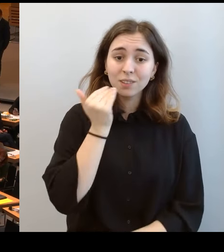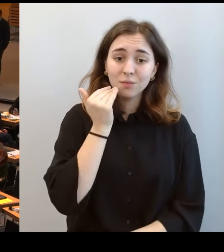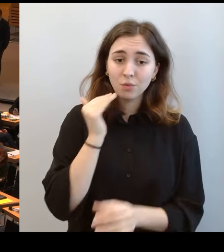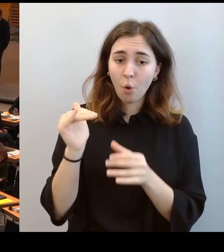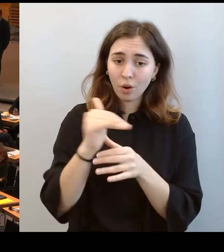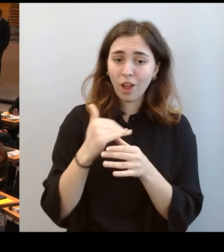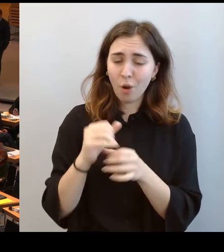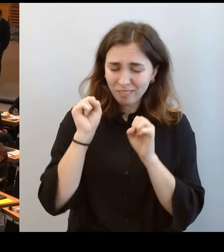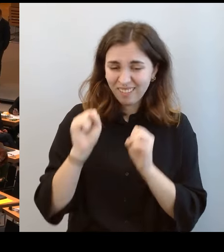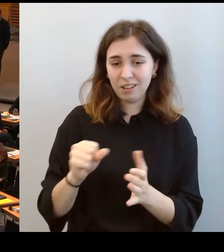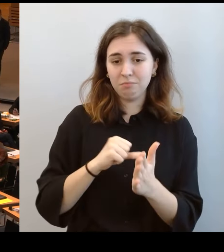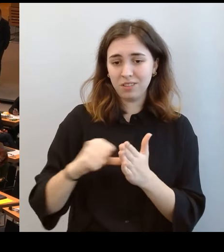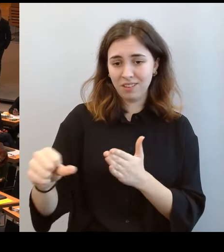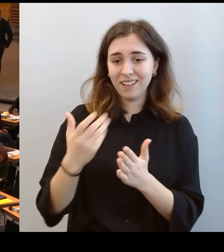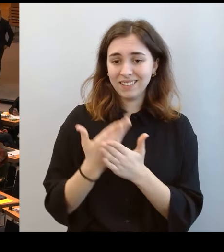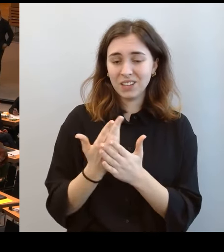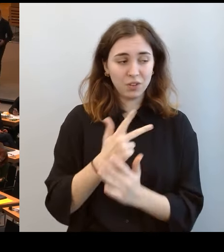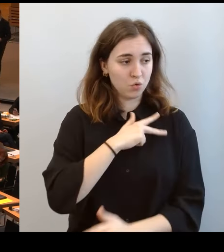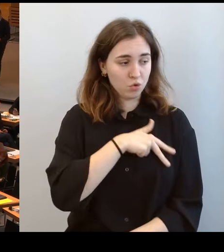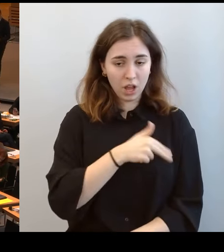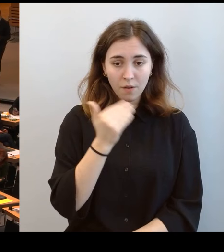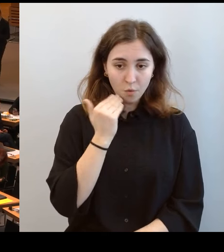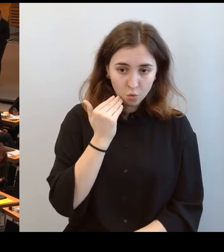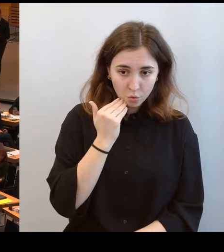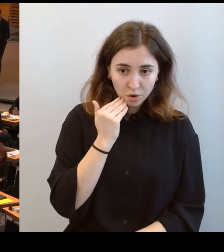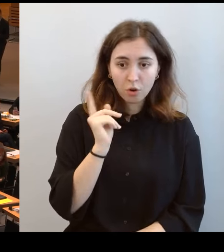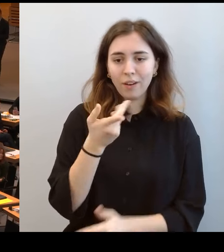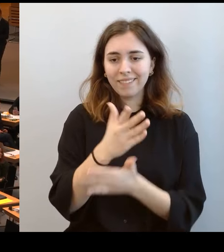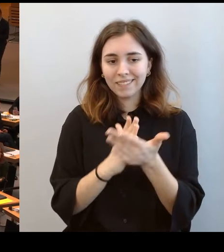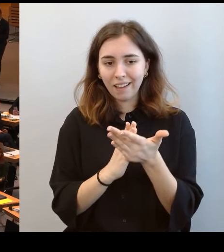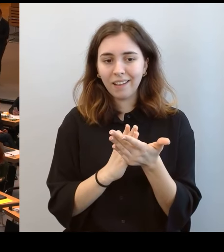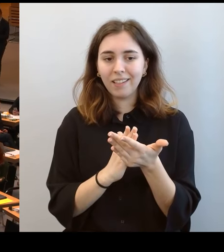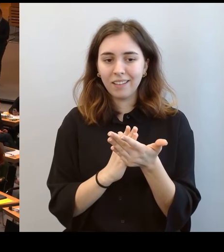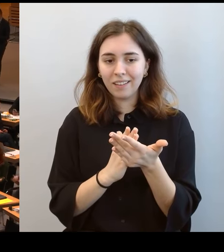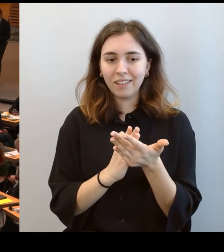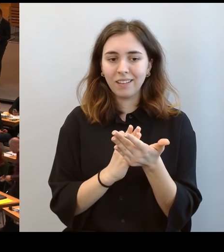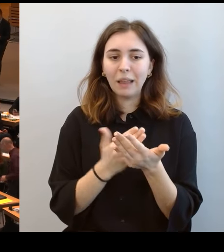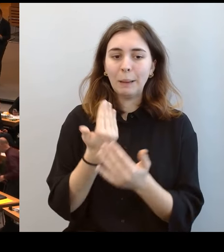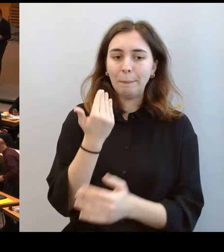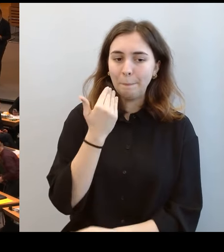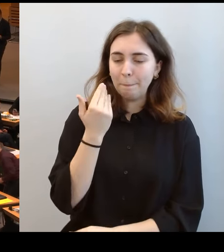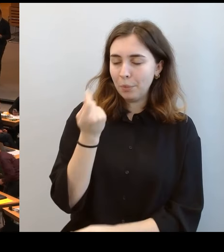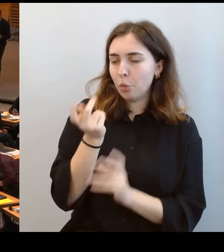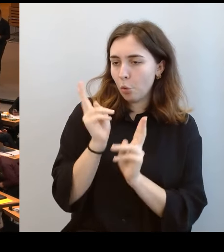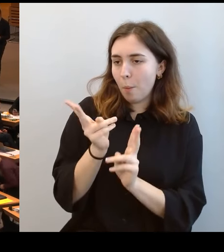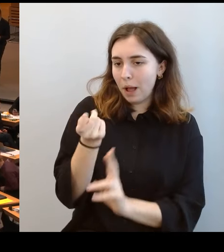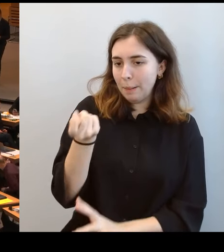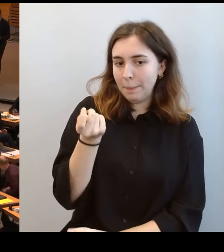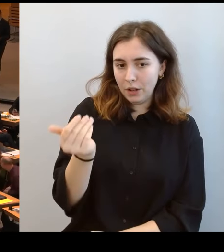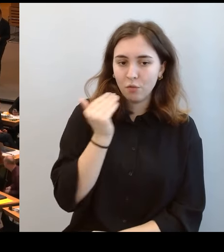werden die Sozialwohnungen sowie ein Teil der Mietwohnungen der landeseigenen Wohnungsbaugesellschaften mit